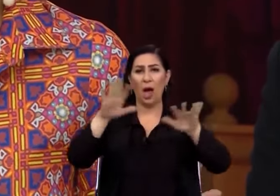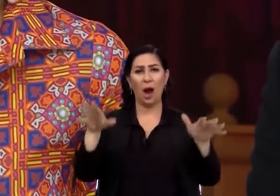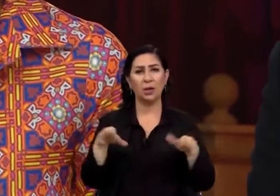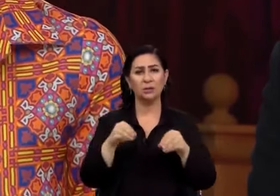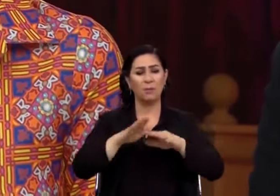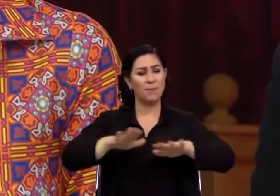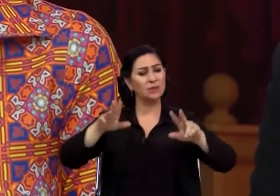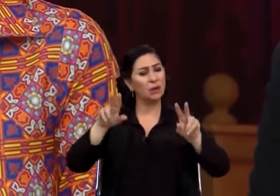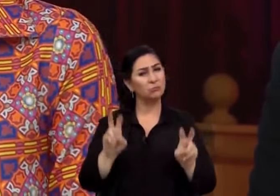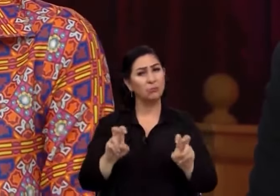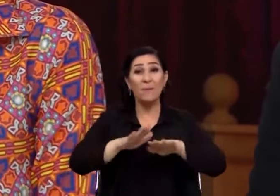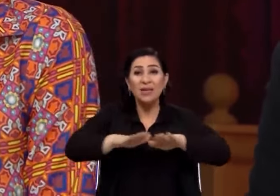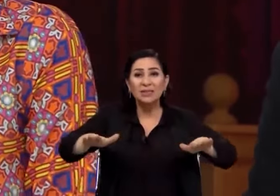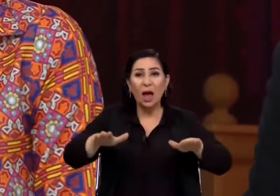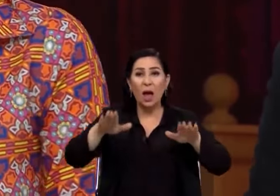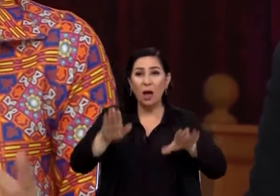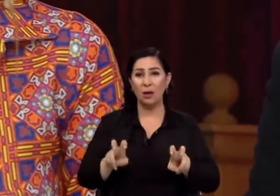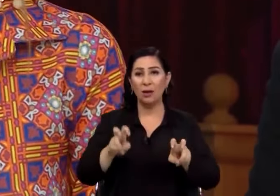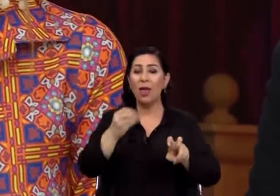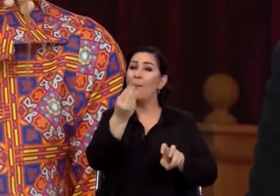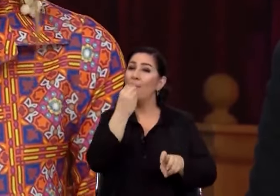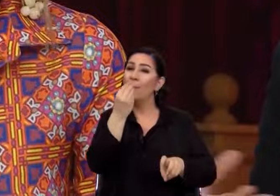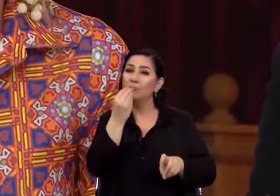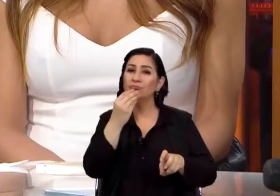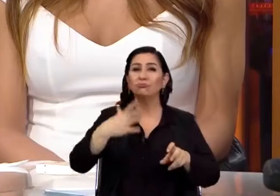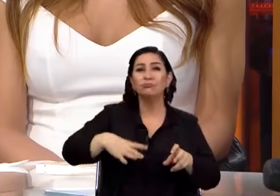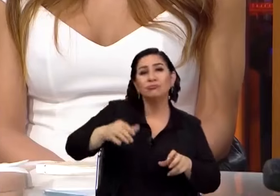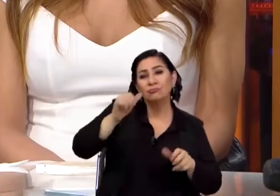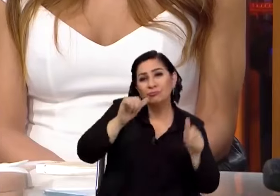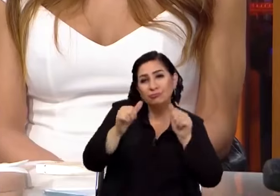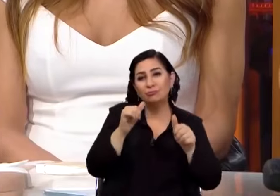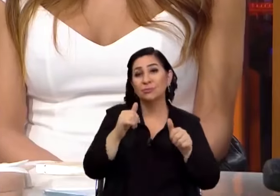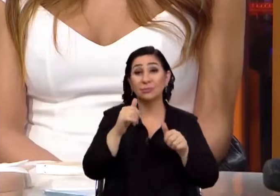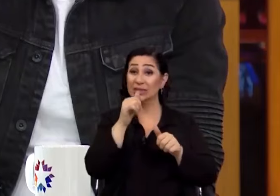masasında oturuyor yemeğini yiyor isteyen içkisini içiyor